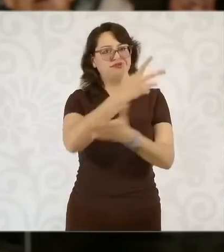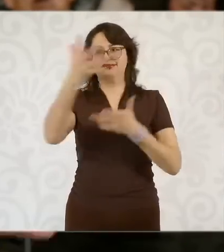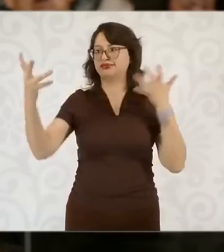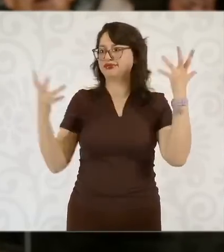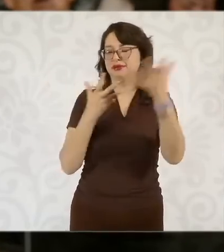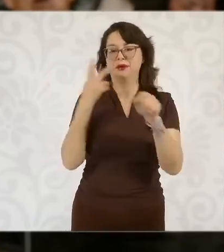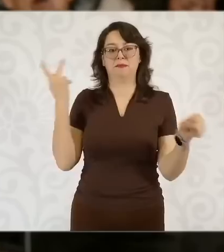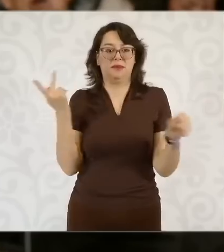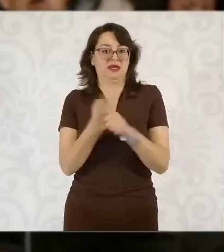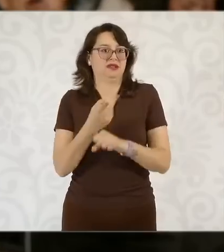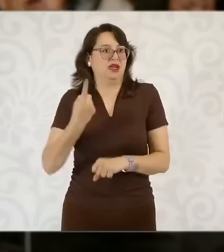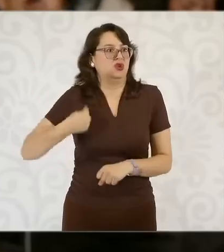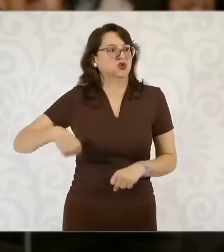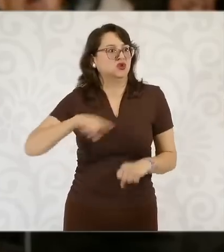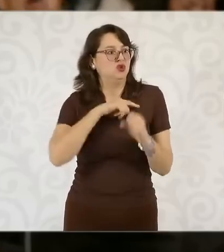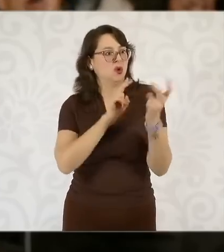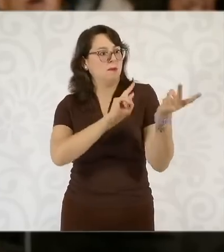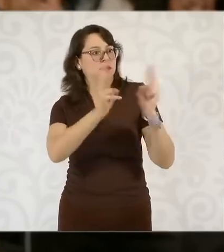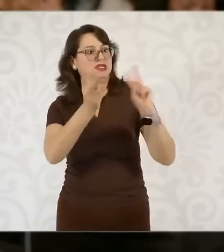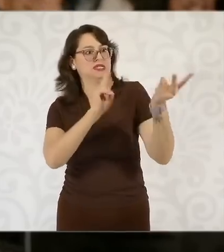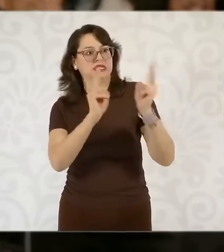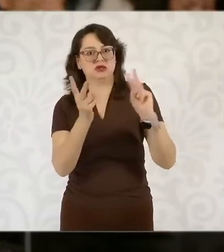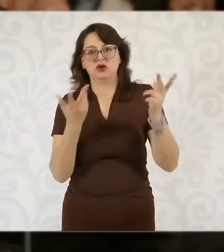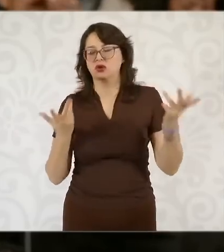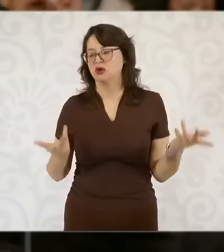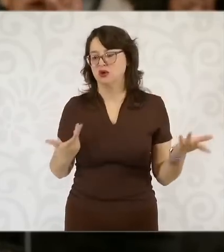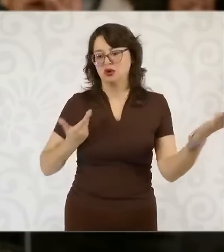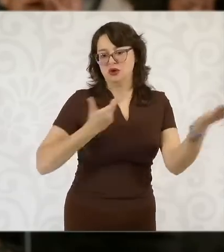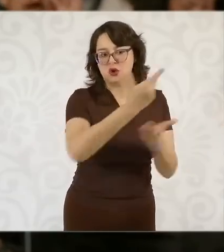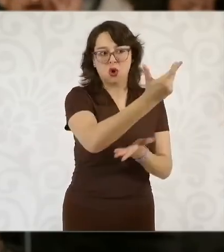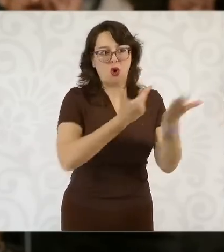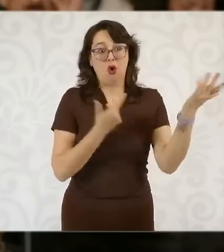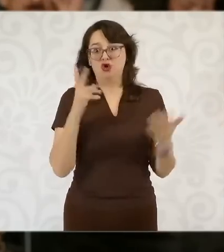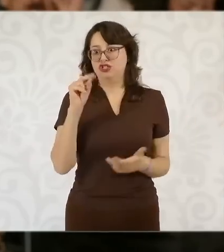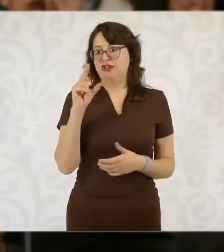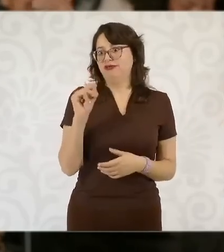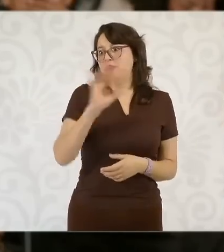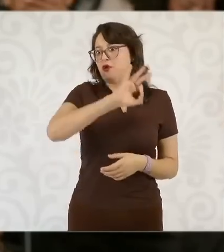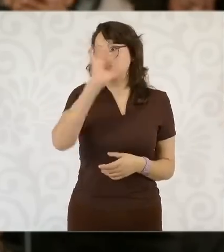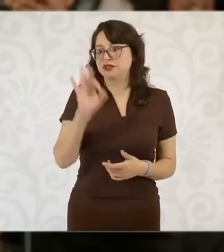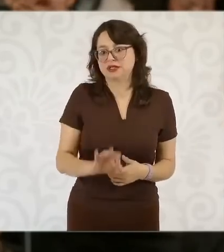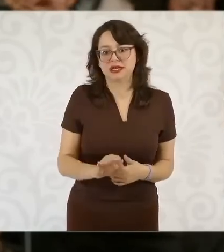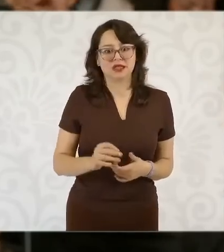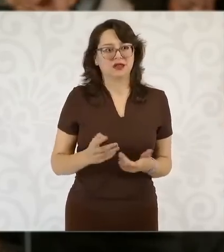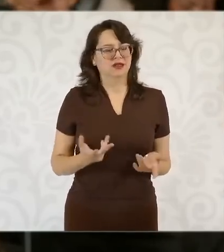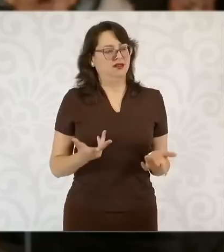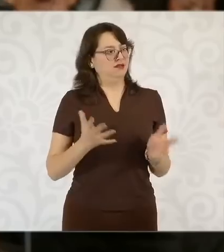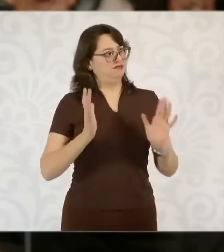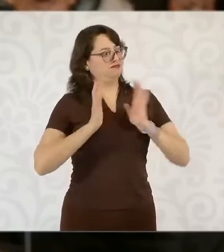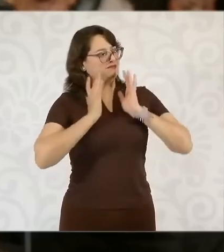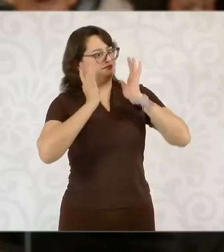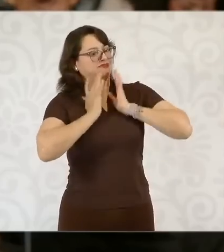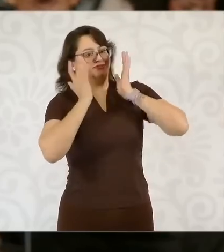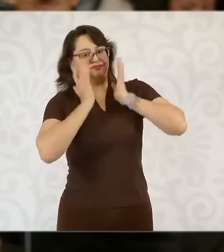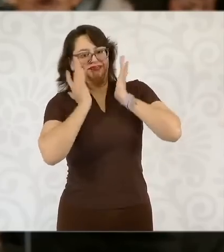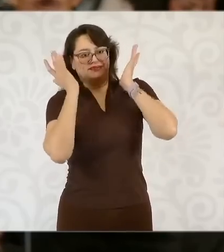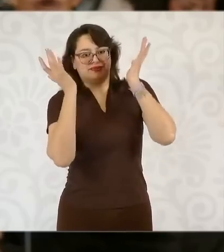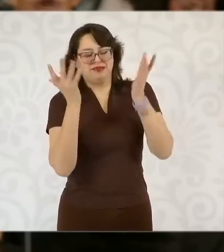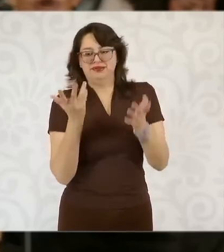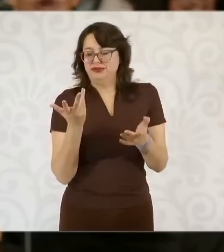para ese país tomando en cuenta estas decisiones de Trump que parecen ser así como de una película